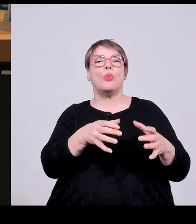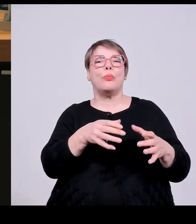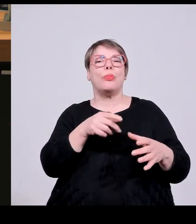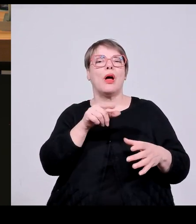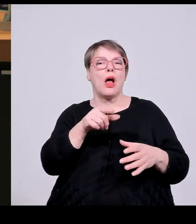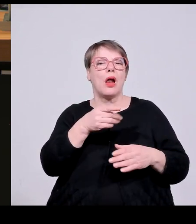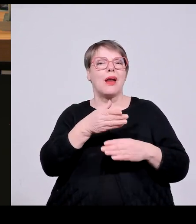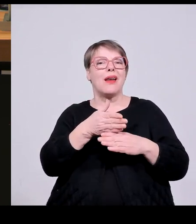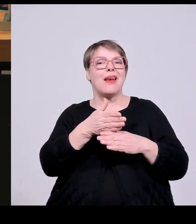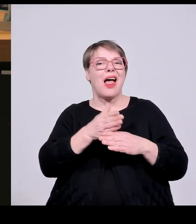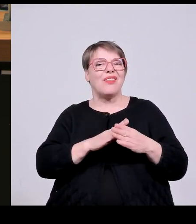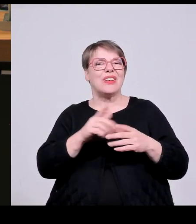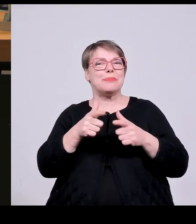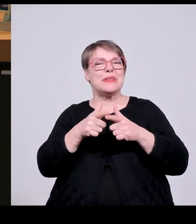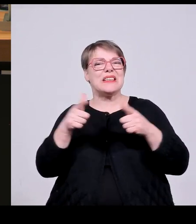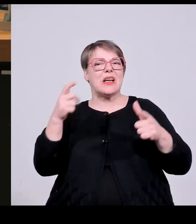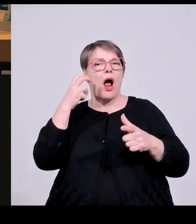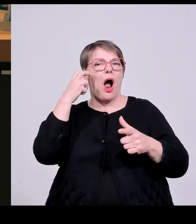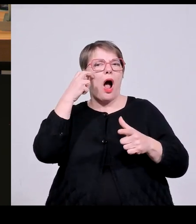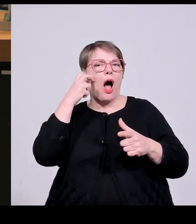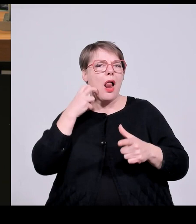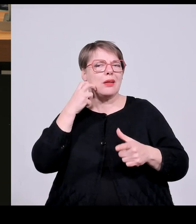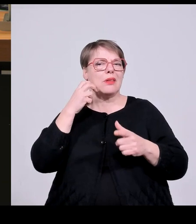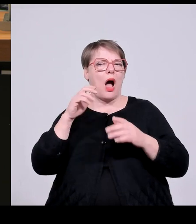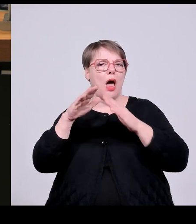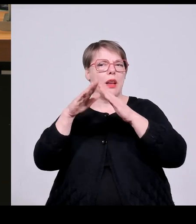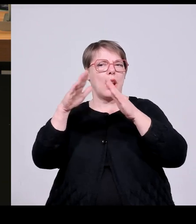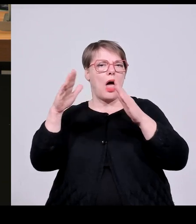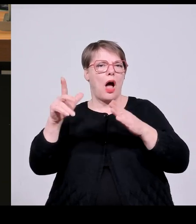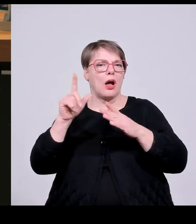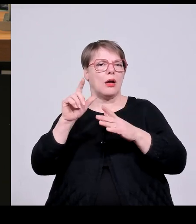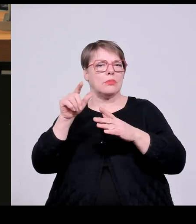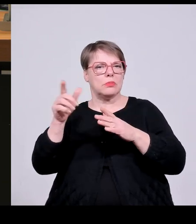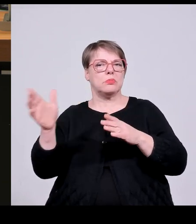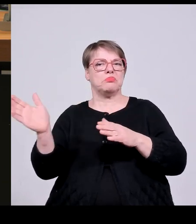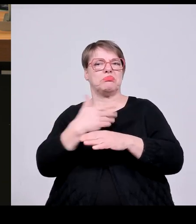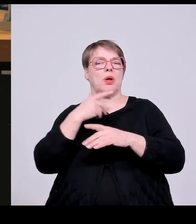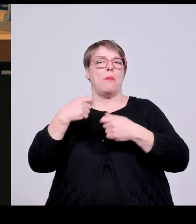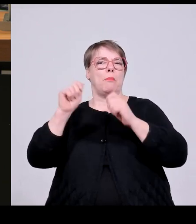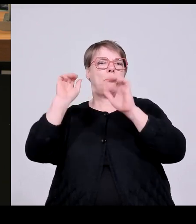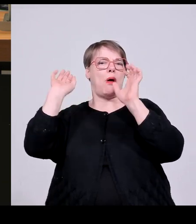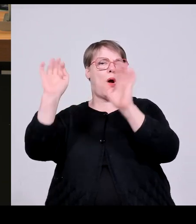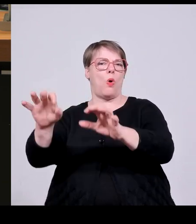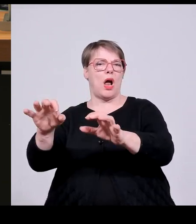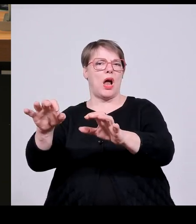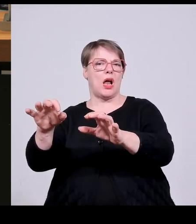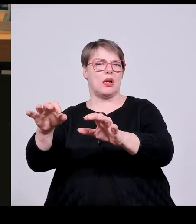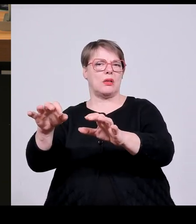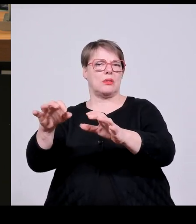meine, dass wir inzwischen an dem Punkt sind, dass wir gemeinsam hier offenbar fraktionsübergreifend sagen, wir wollen Kleingärten